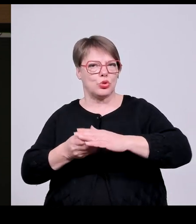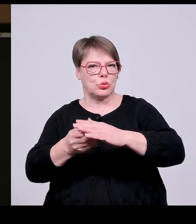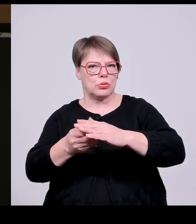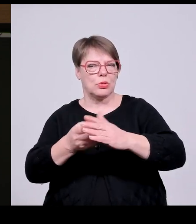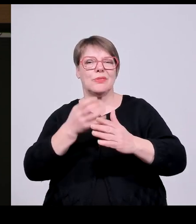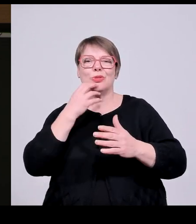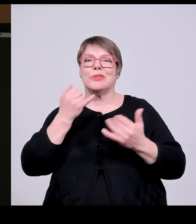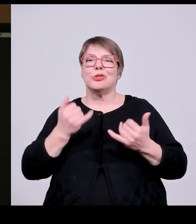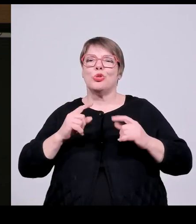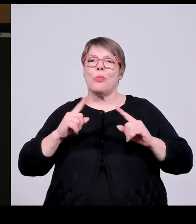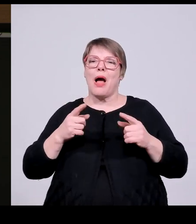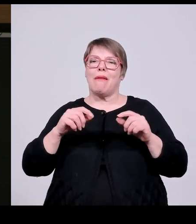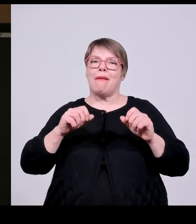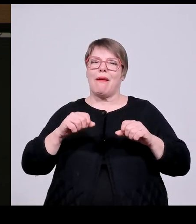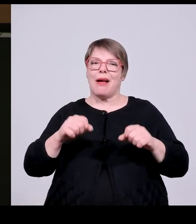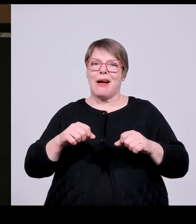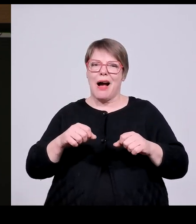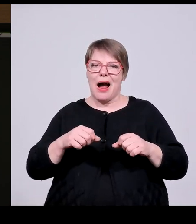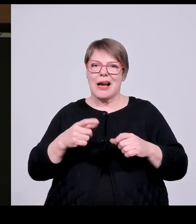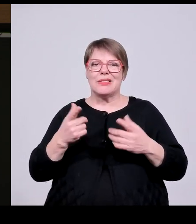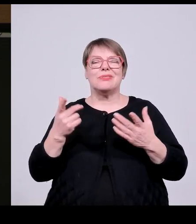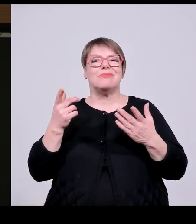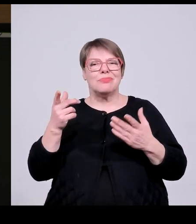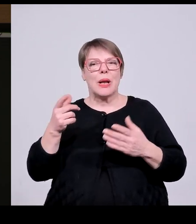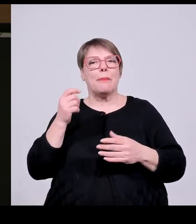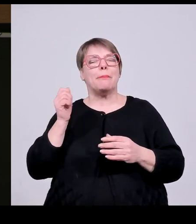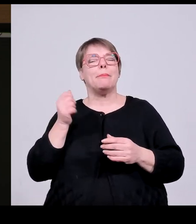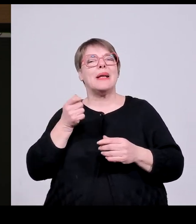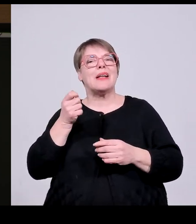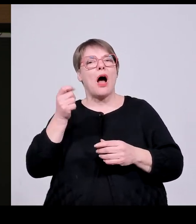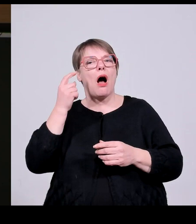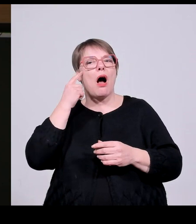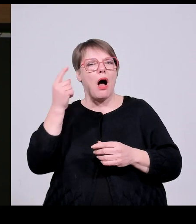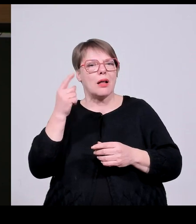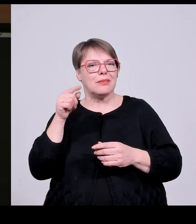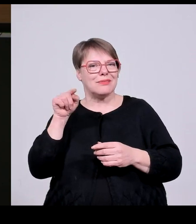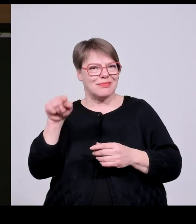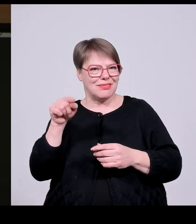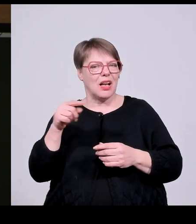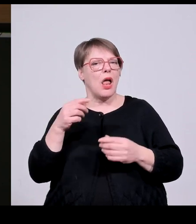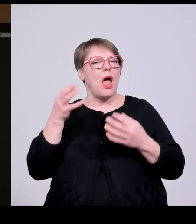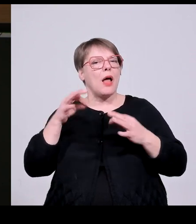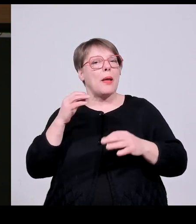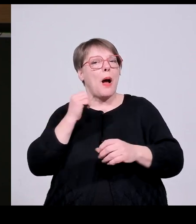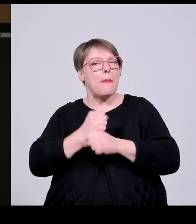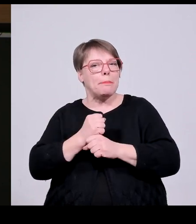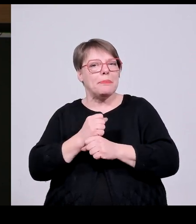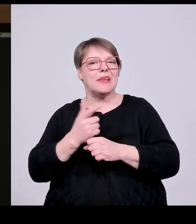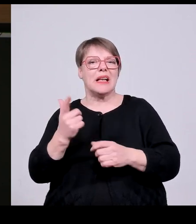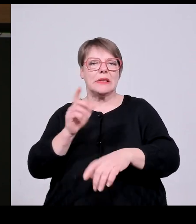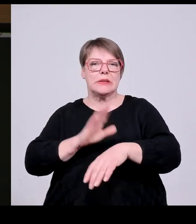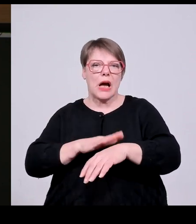muss sich in diesem Gremien widerspiegeln, und wir auf der politischen Ebene müssen die Rahmenbedingungen dafür schaffen, denn auch die